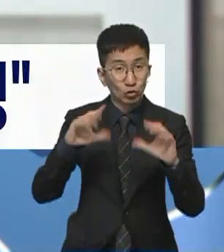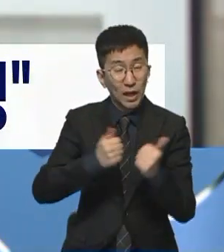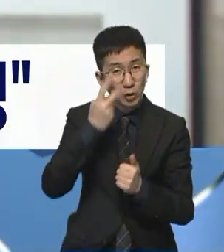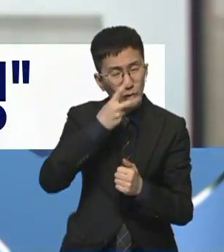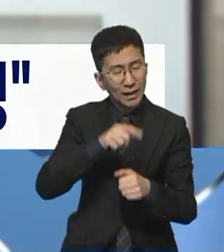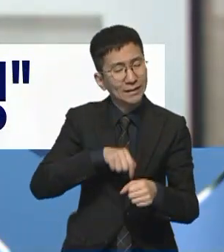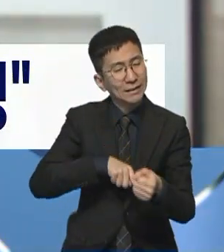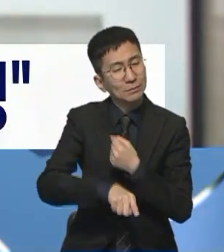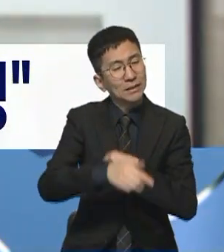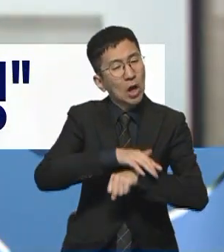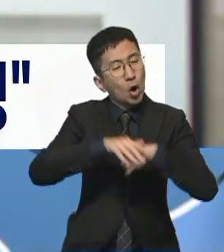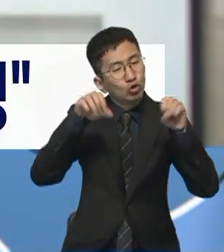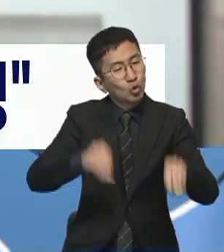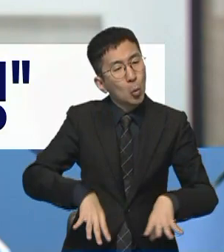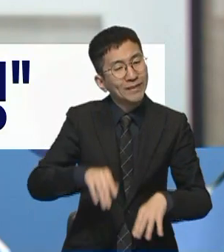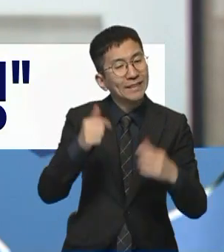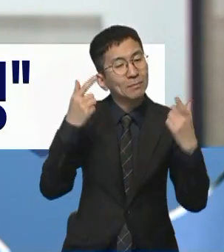봐가며 참여 여부를 결정하겠다고 밝혔습니다.